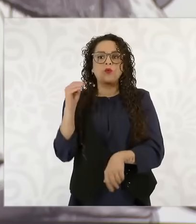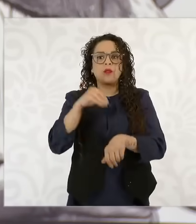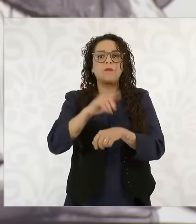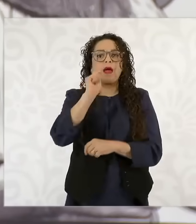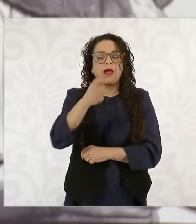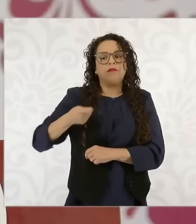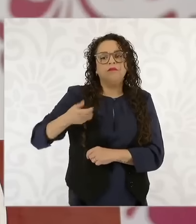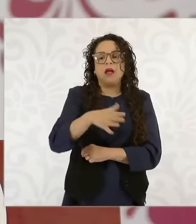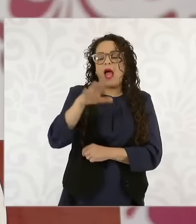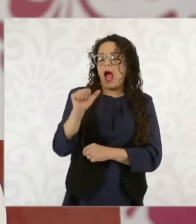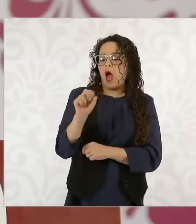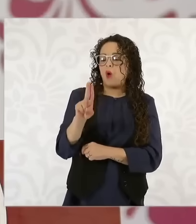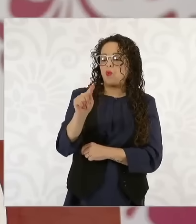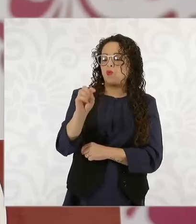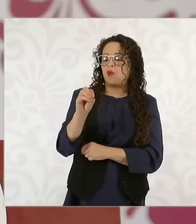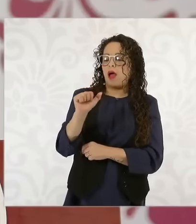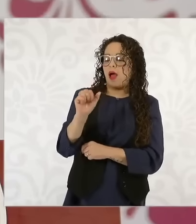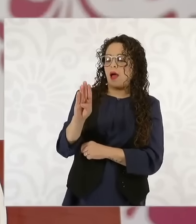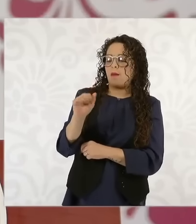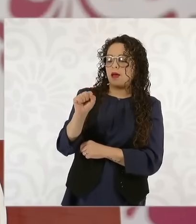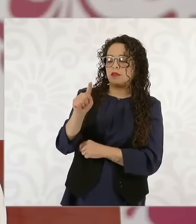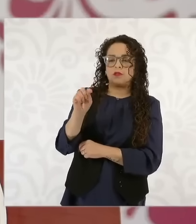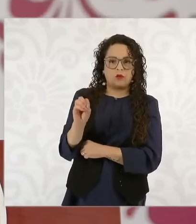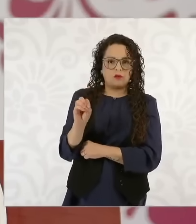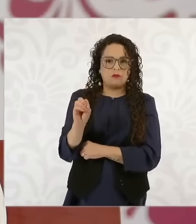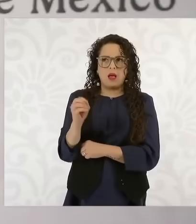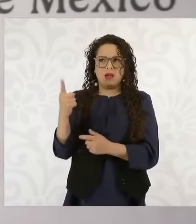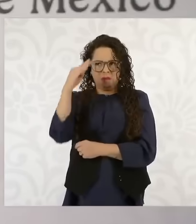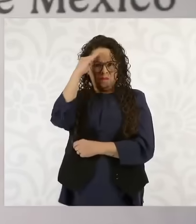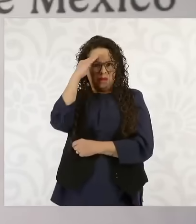El autoabasto uno, ¿qué se imagina? pues que uno genera su propia electricidad, ¿no?, para